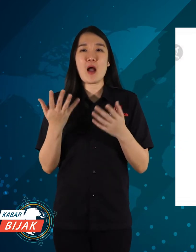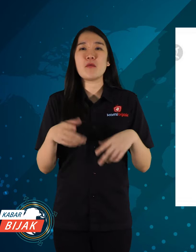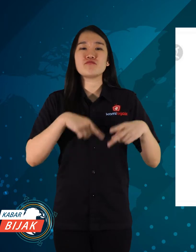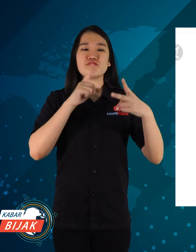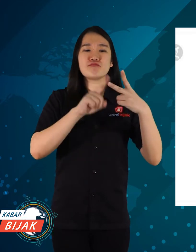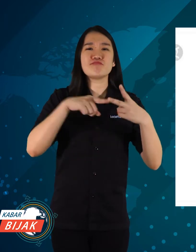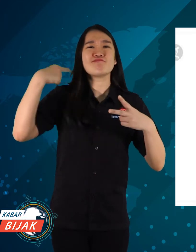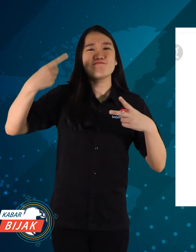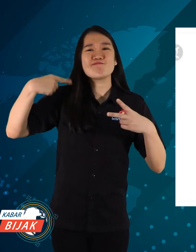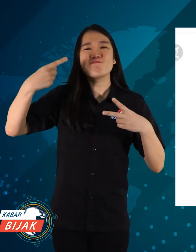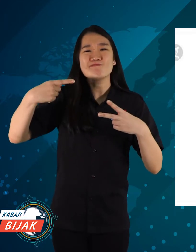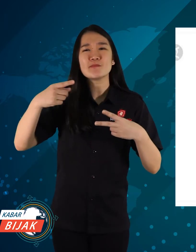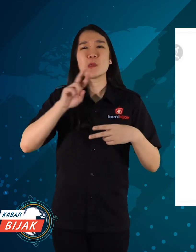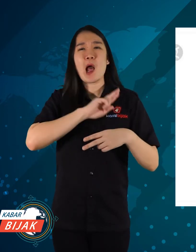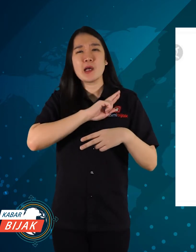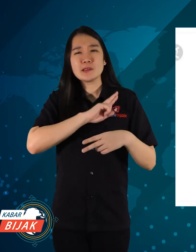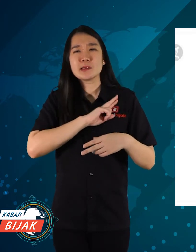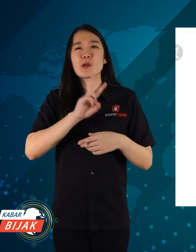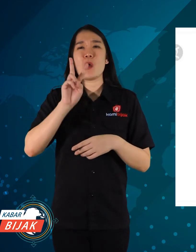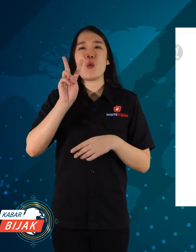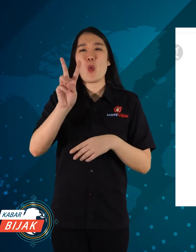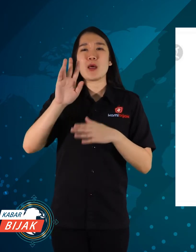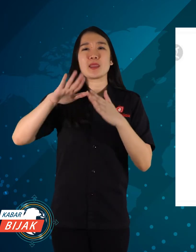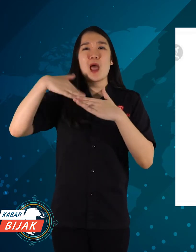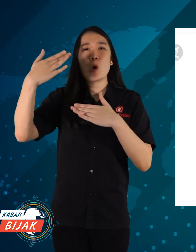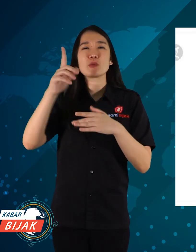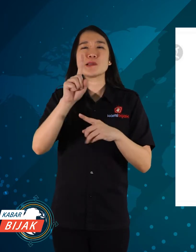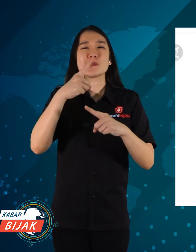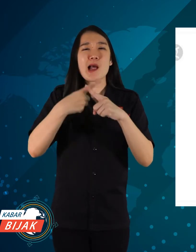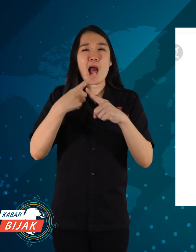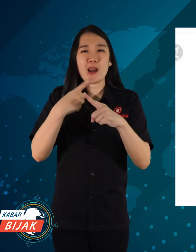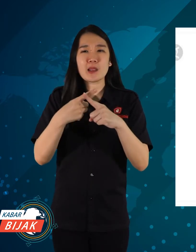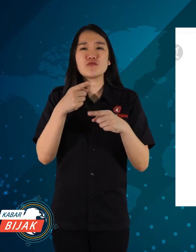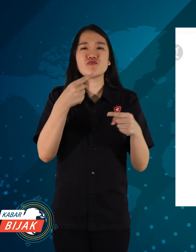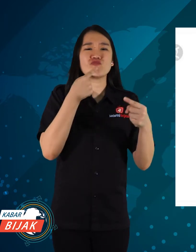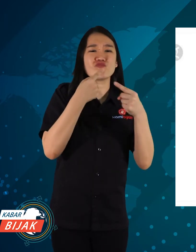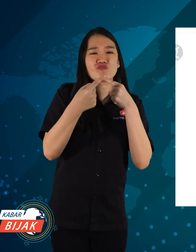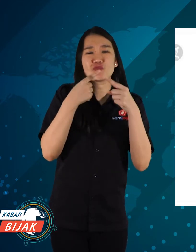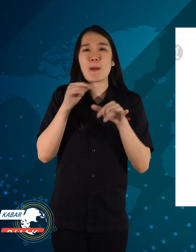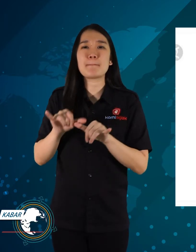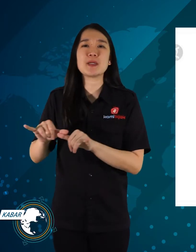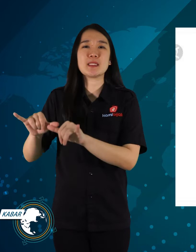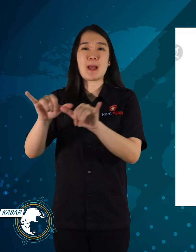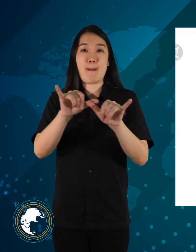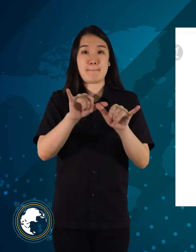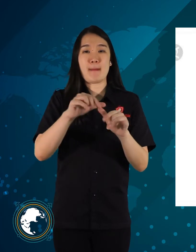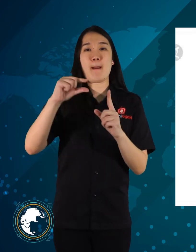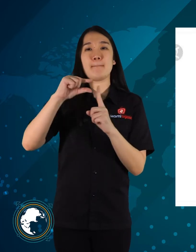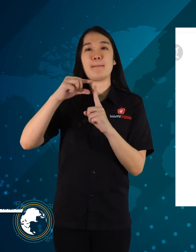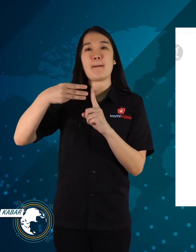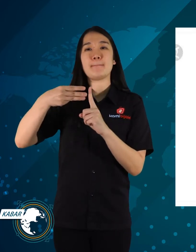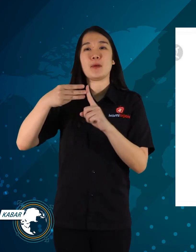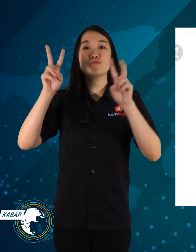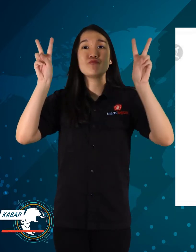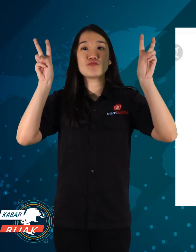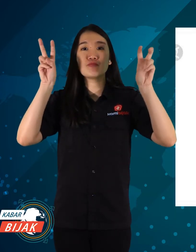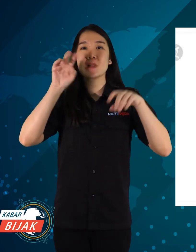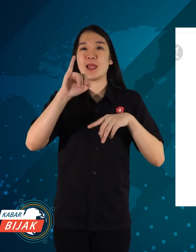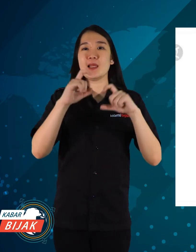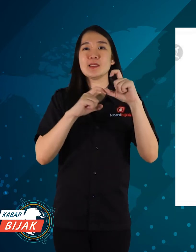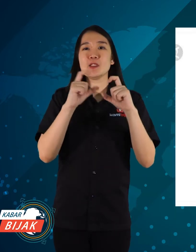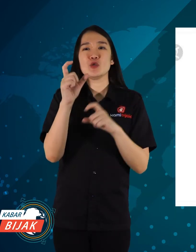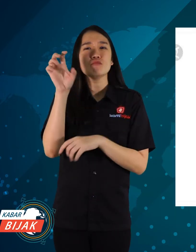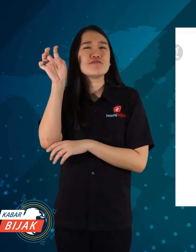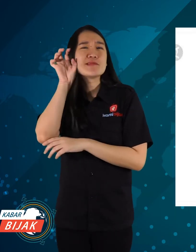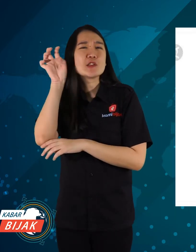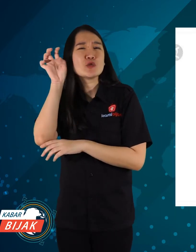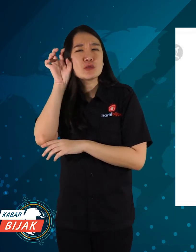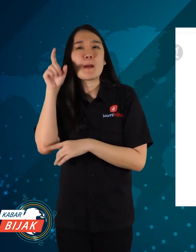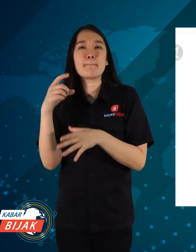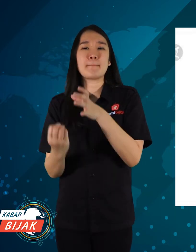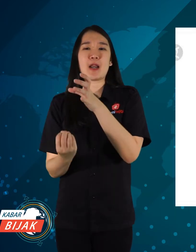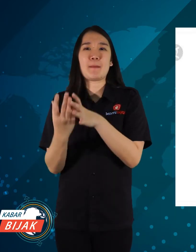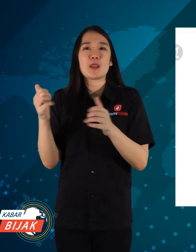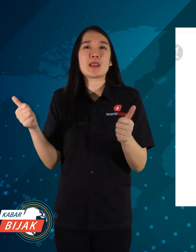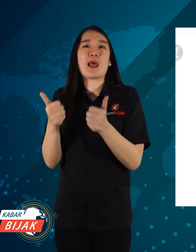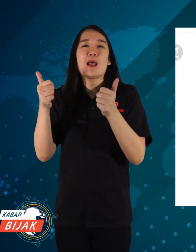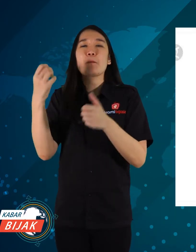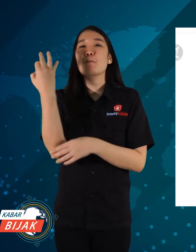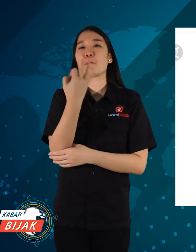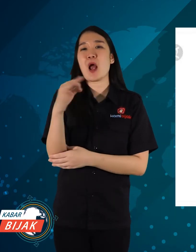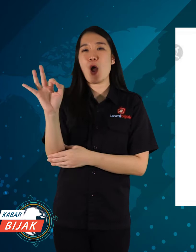yang rutin tiap 2 tahun sekali, berdiskusi bersama PBB dengan topik isu-isu perkembangan tren terbaru